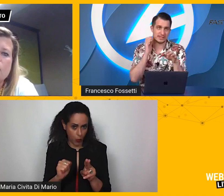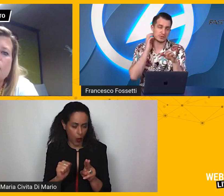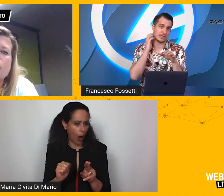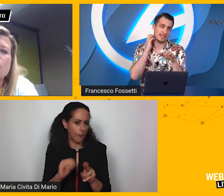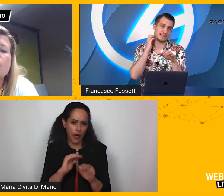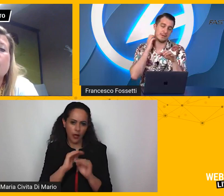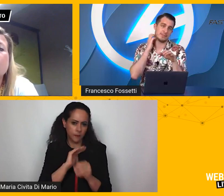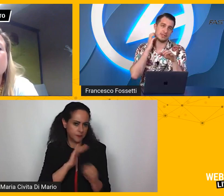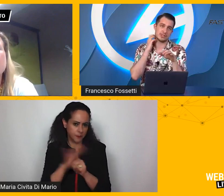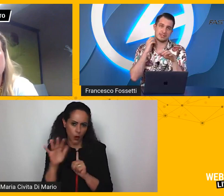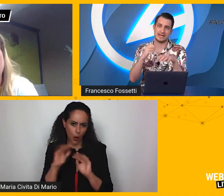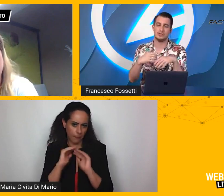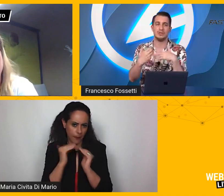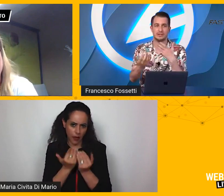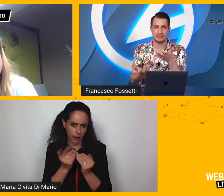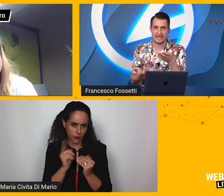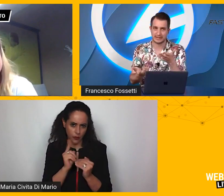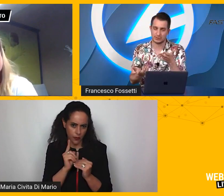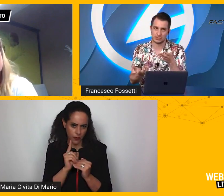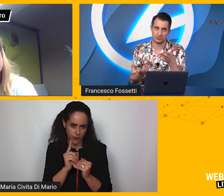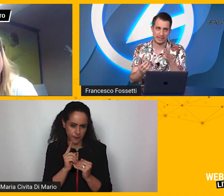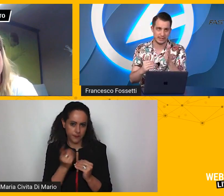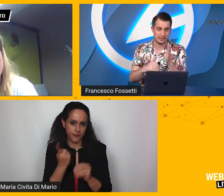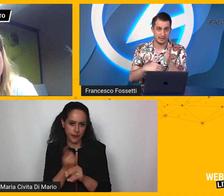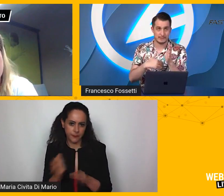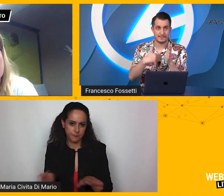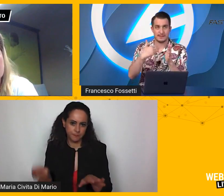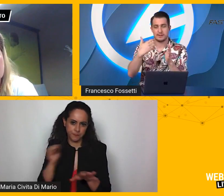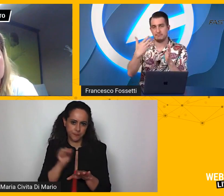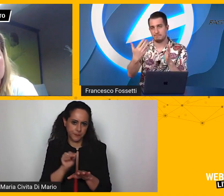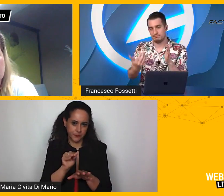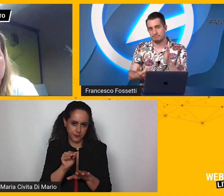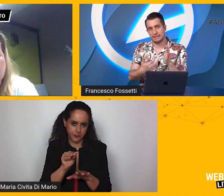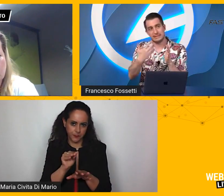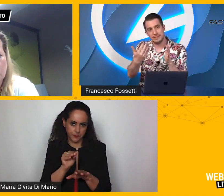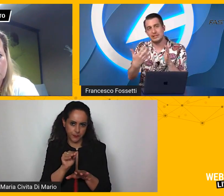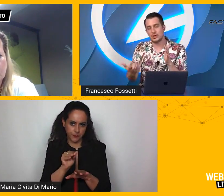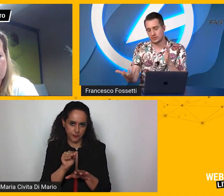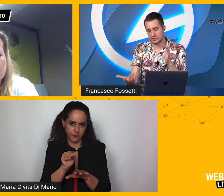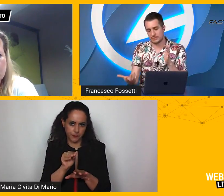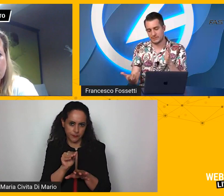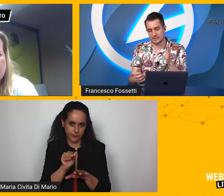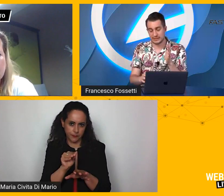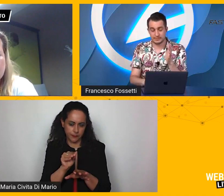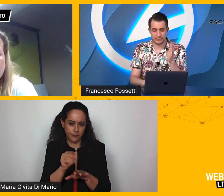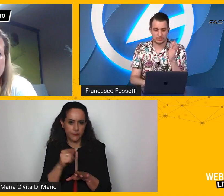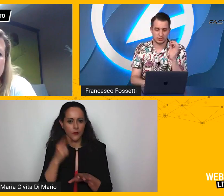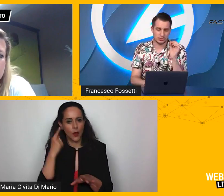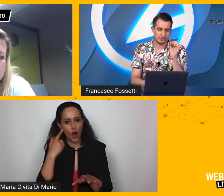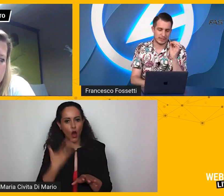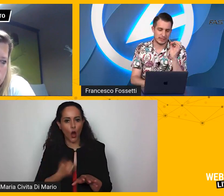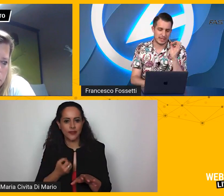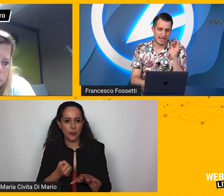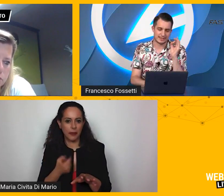appunto non esaustivo. Nel senso che è sempre necessario